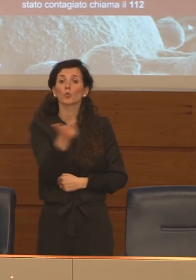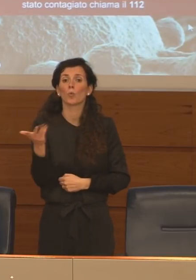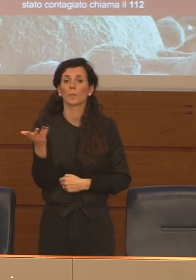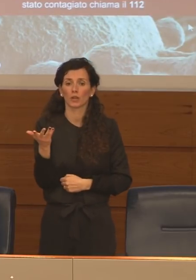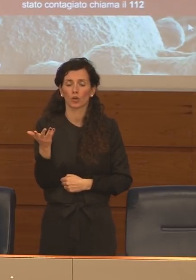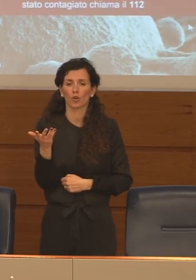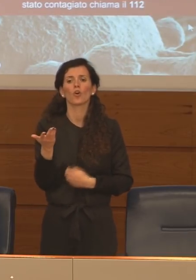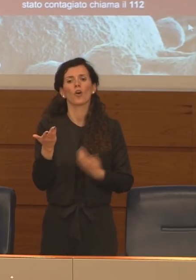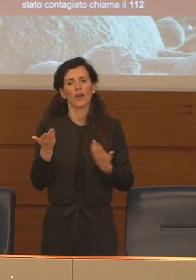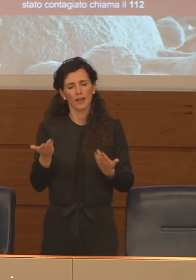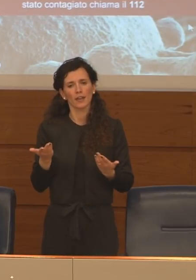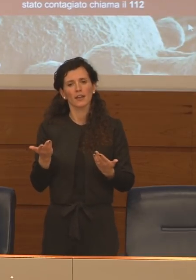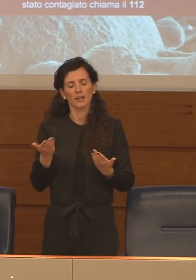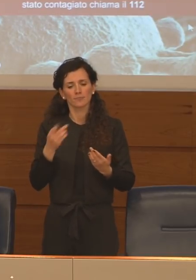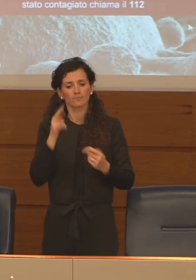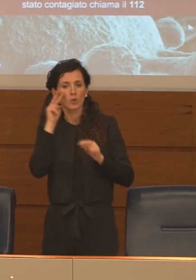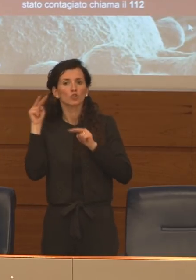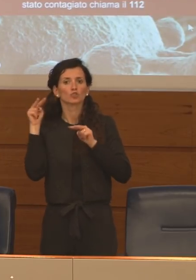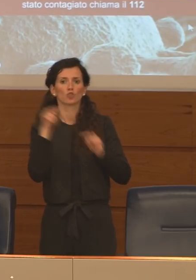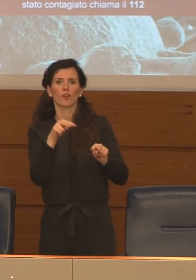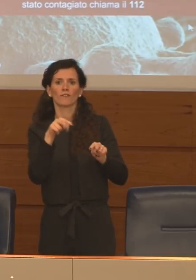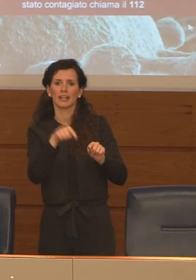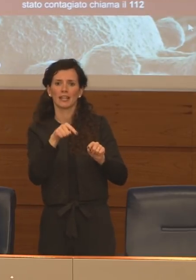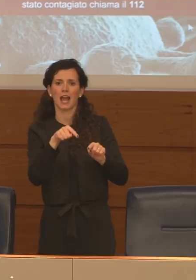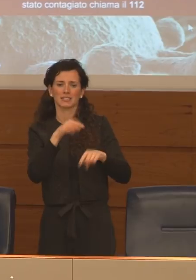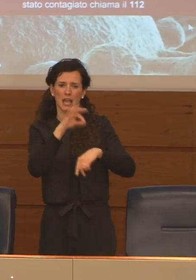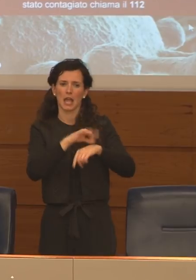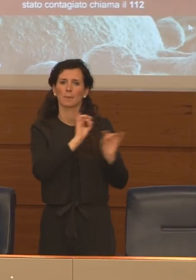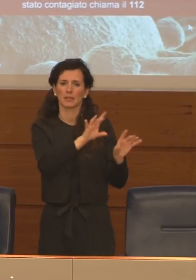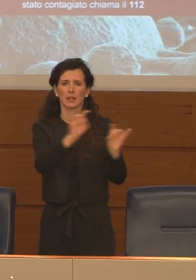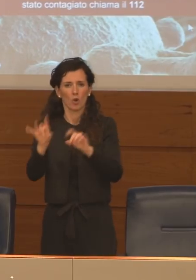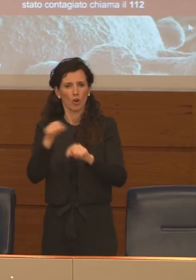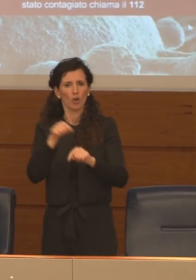questo tipo di sorveglianza è stato adottato è quello di poter raccogliere